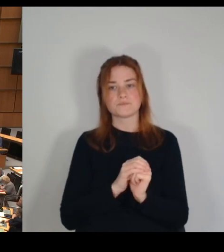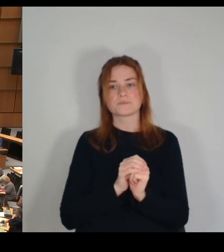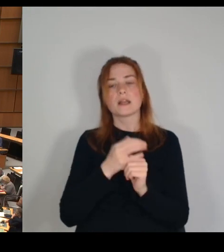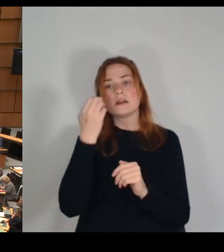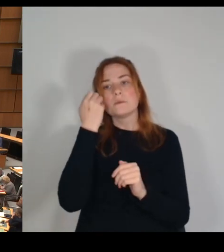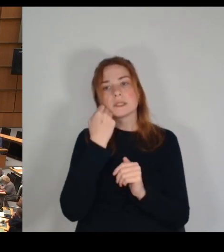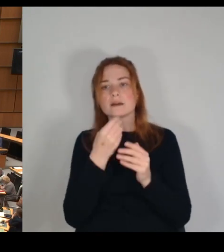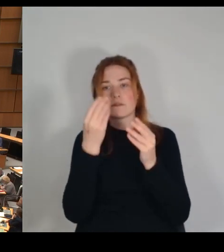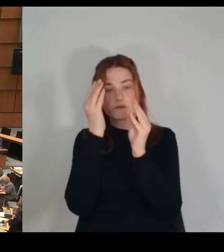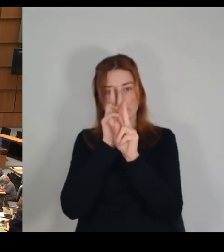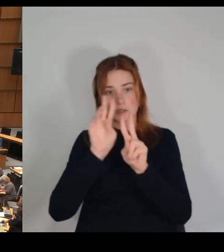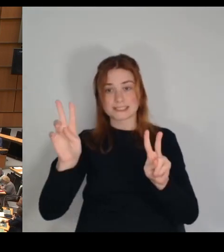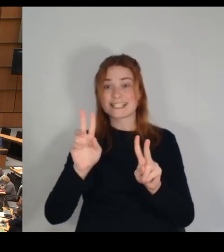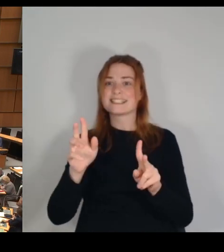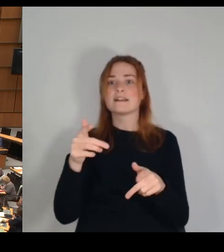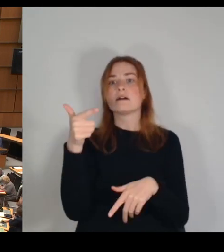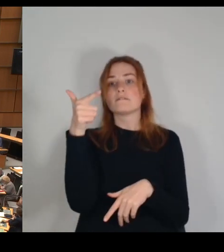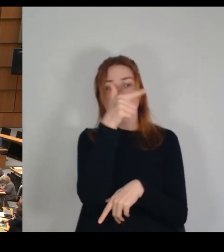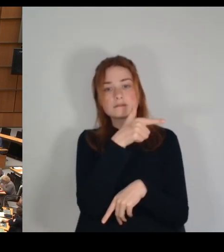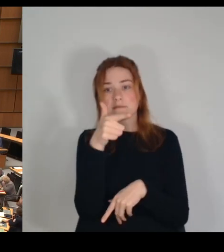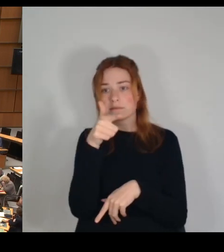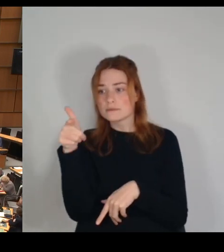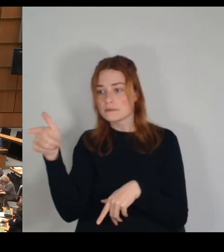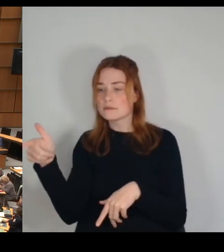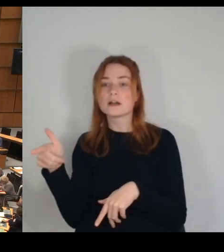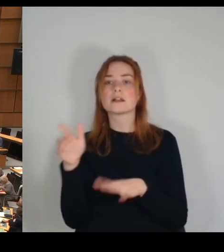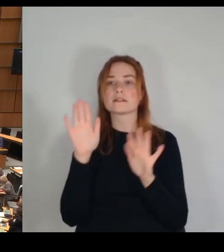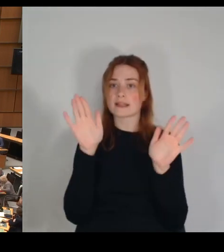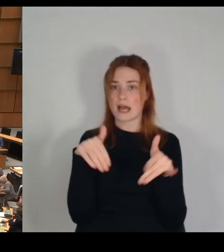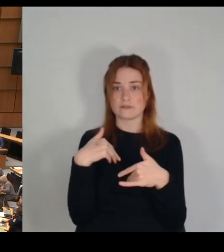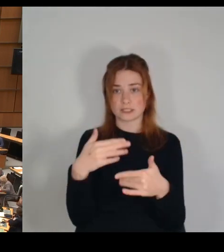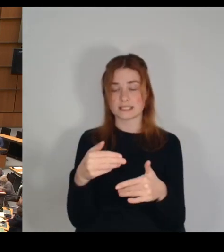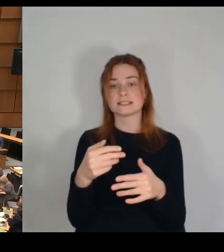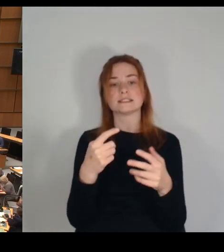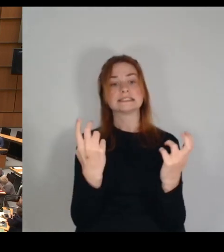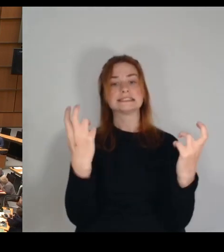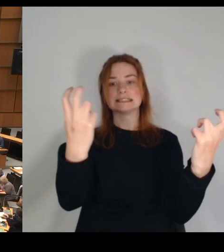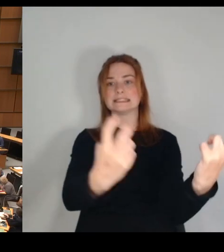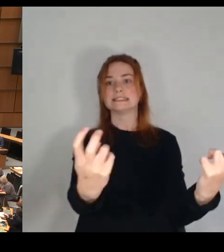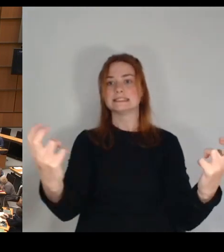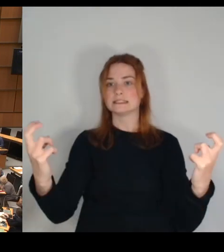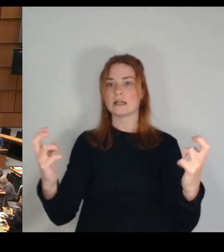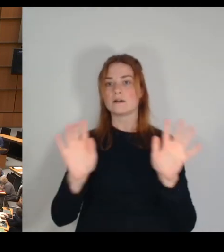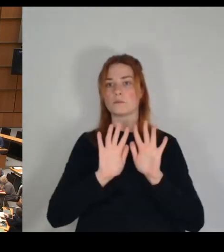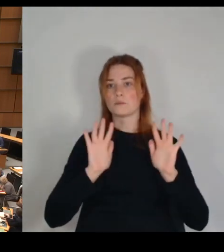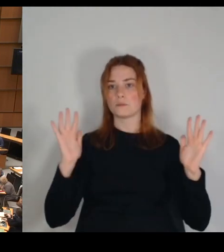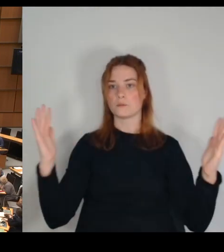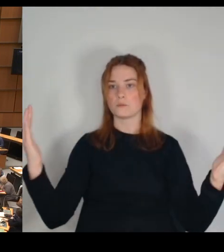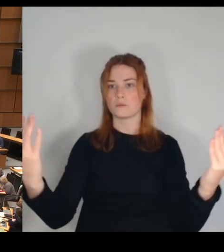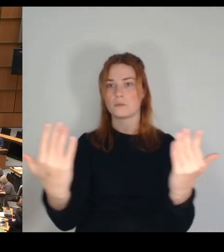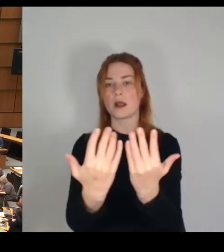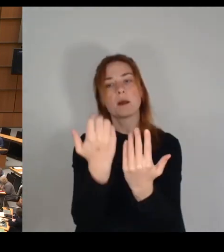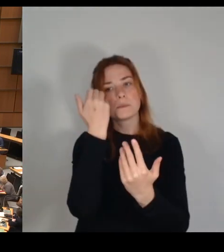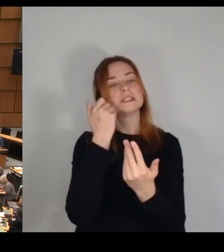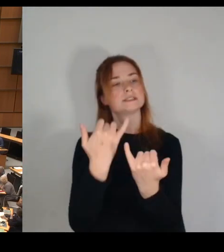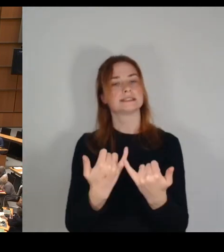Alle Plätze hinter den Wahlkabinen und um die Wahlkabinen herum Bitte ich, jetzt, frei zu machen. Wir werden die Sitzung nach dem Ende der Wahlen unmittelbar fortsetzen und nicht für